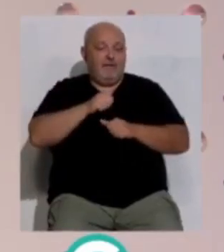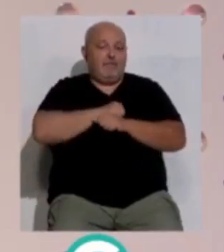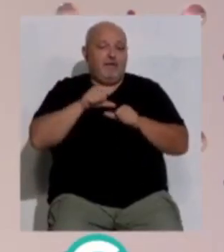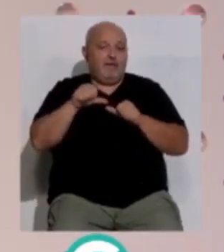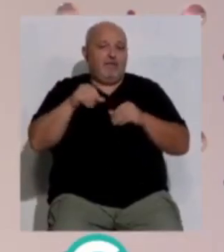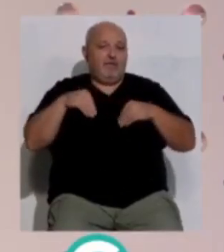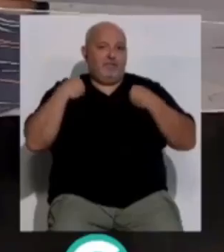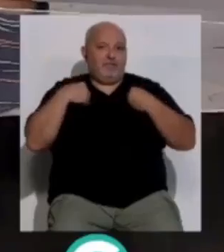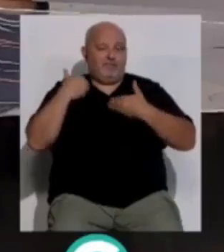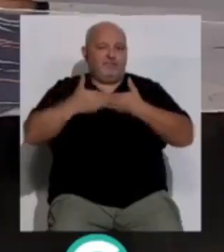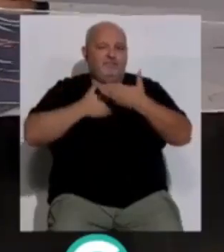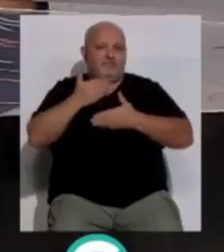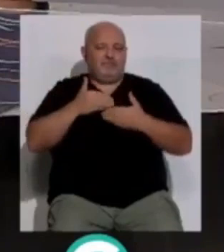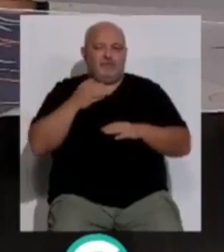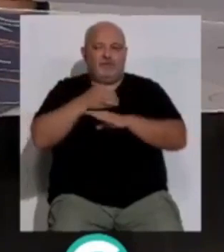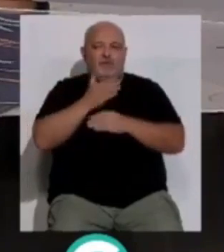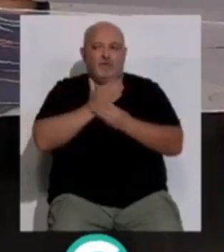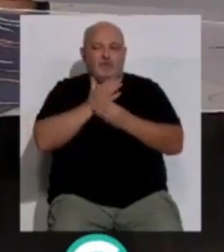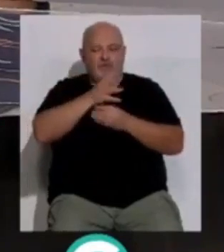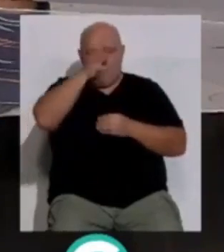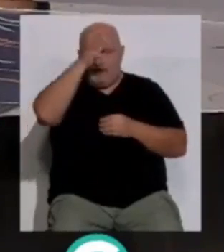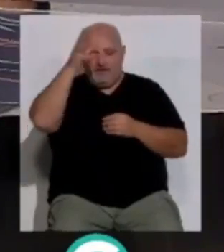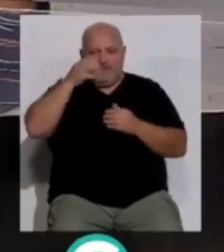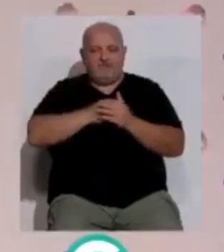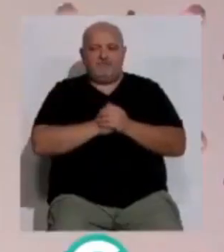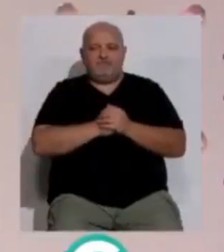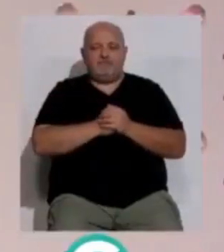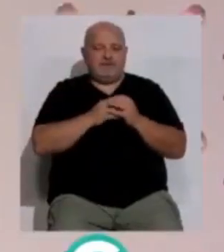disfruten mucho los casi están a esos cursos de verano el próximo fines y sábado seguramente Así